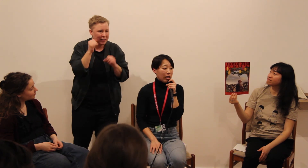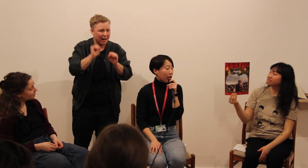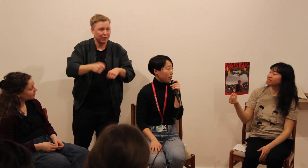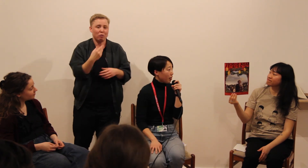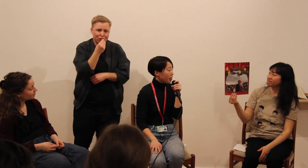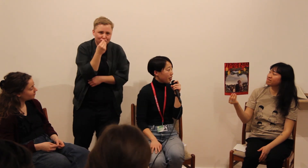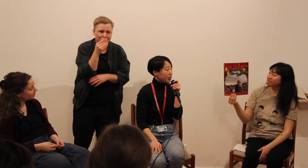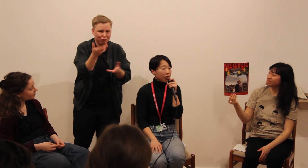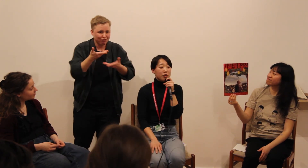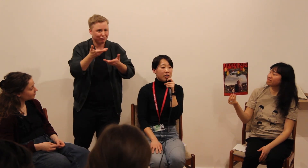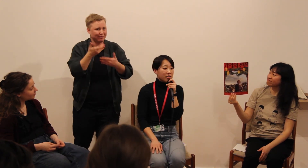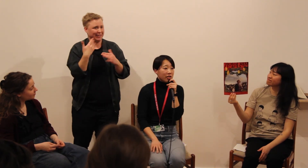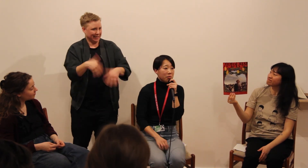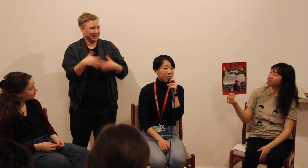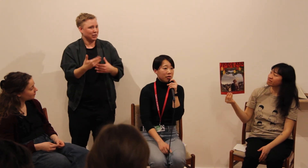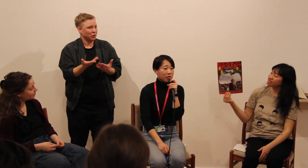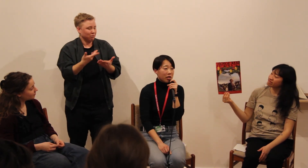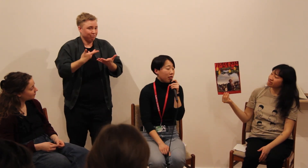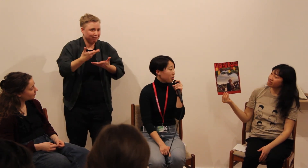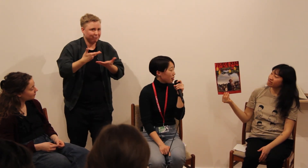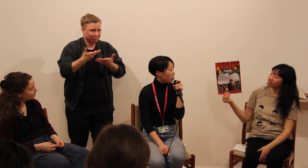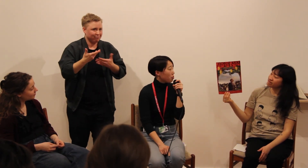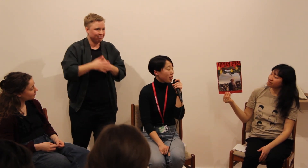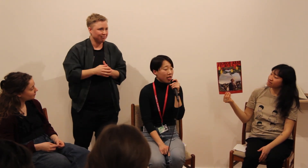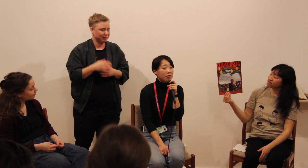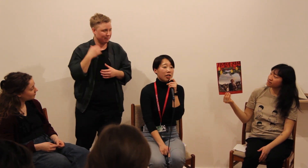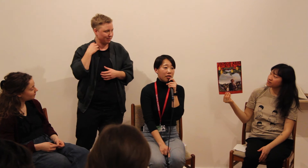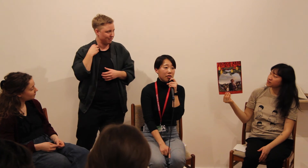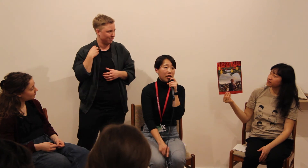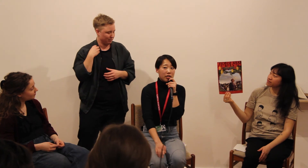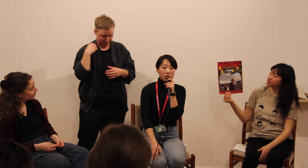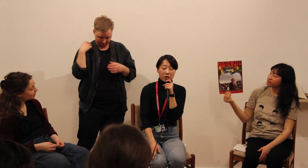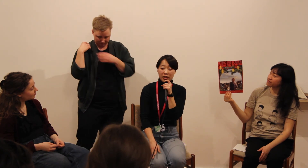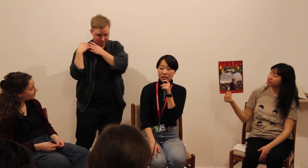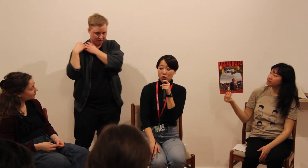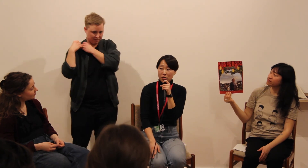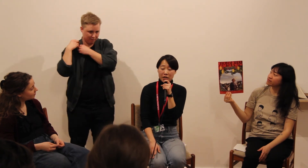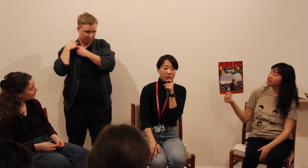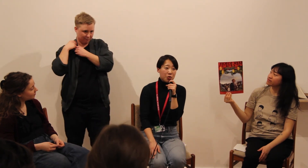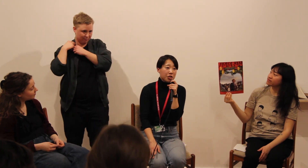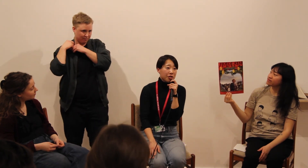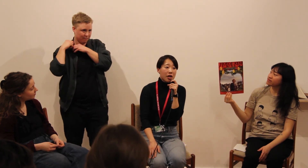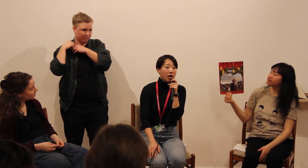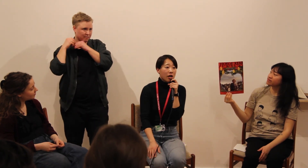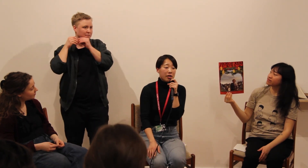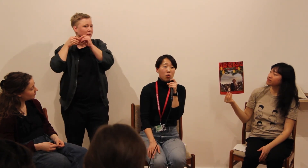Ich habe mich sehr schuldig gefühlt zu der Zeit, weil mein Großvater im Vietnamkrieg war.